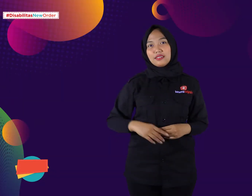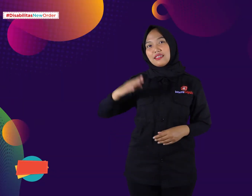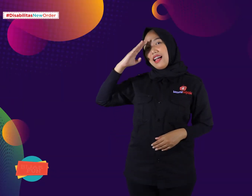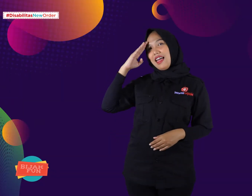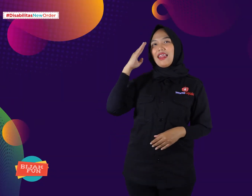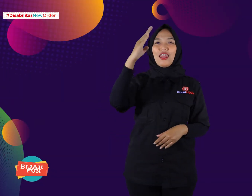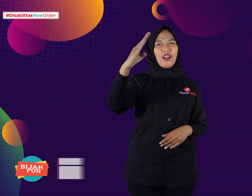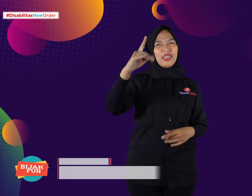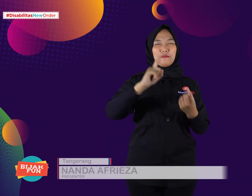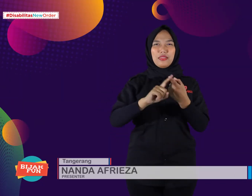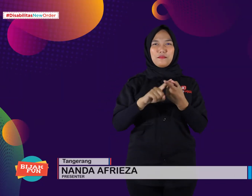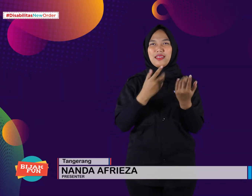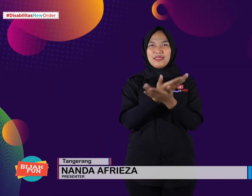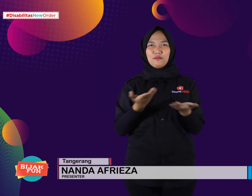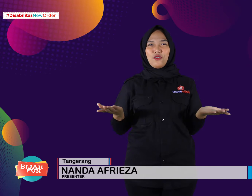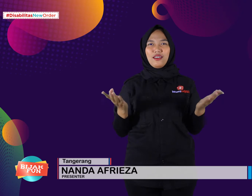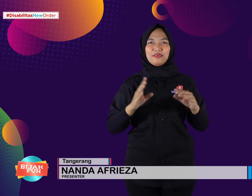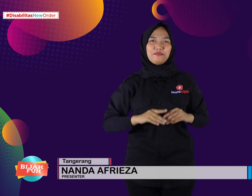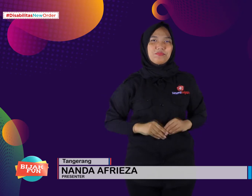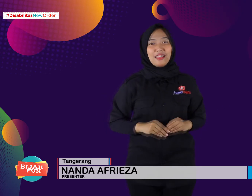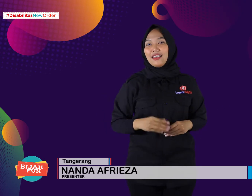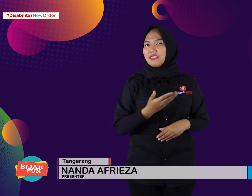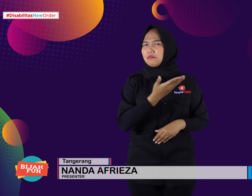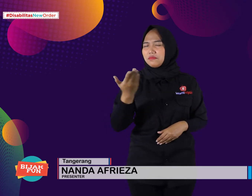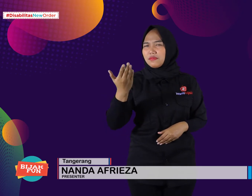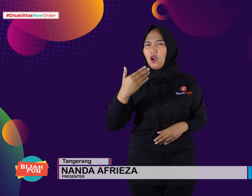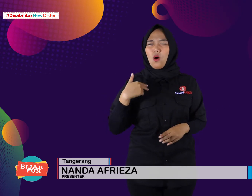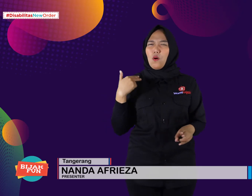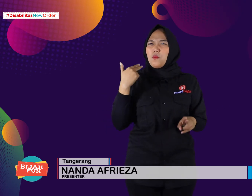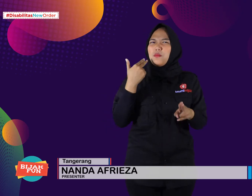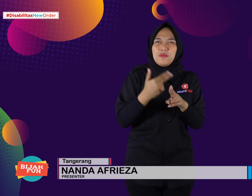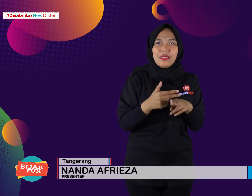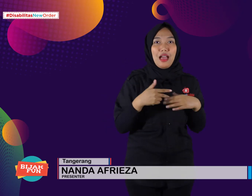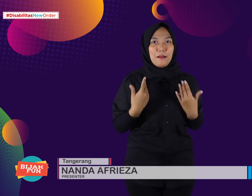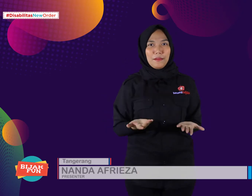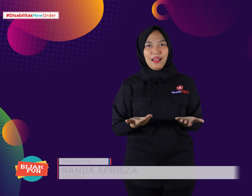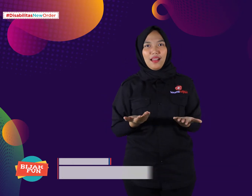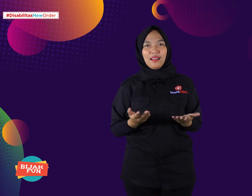Halo teman-teman semua, kalian hobi apa?